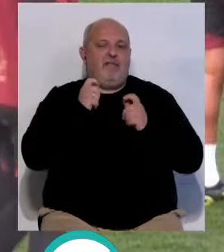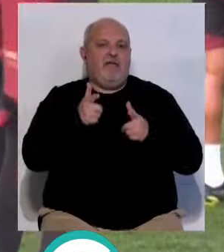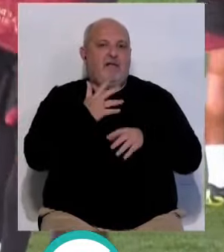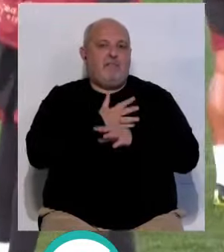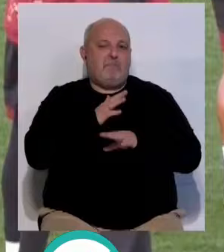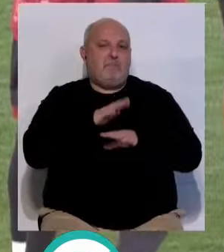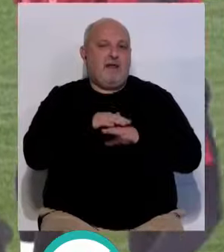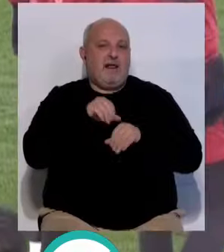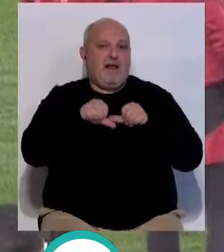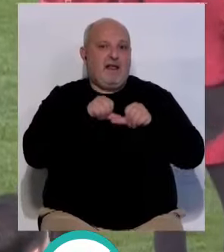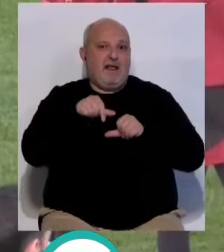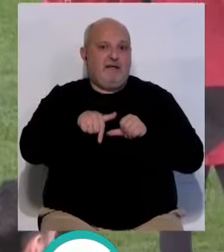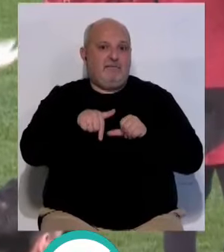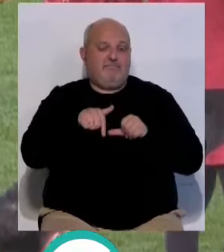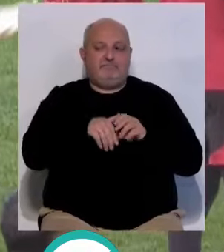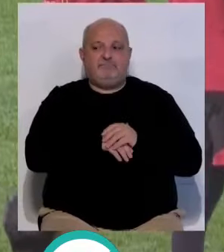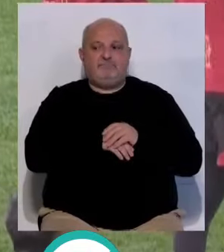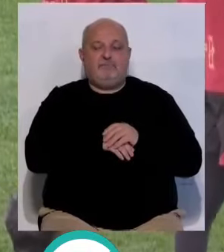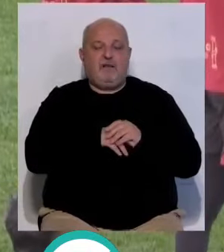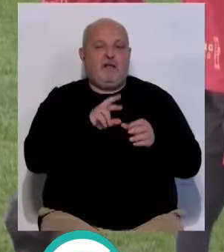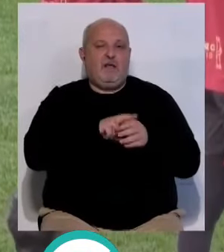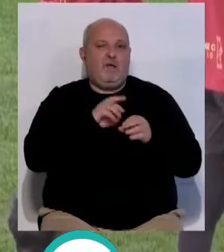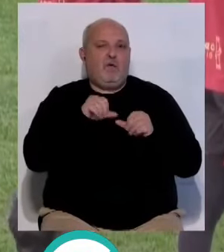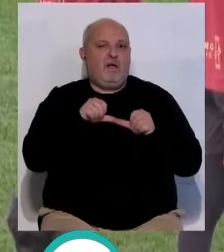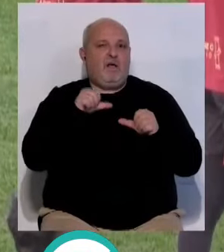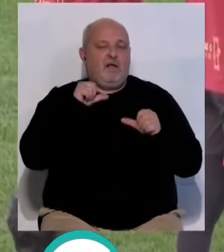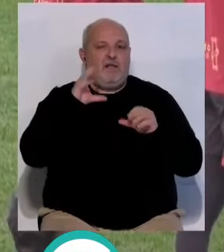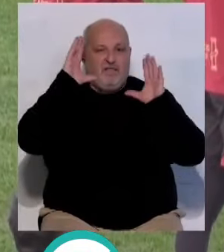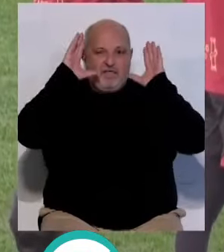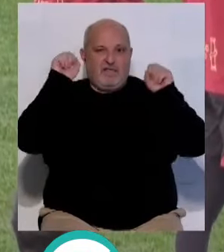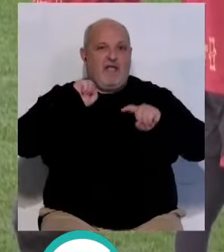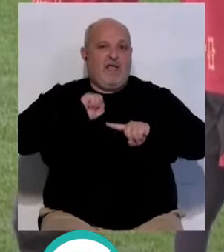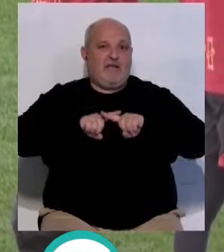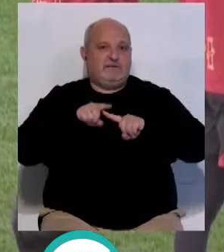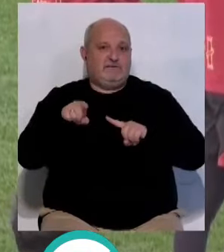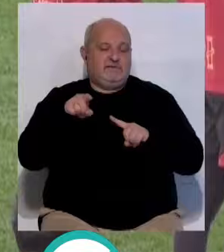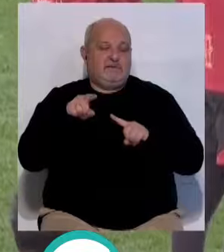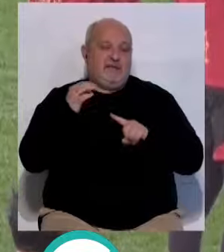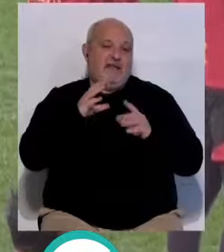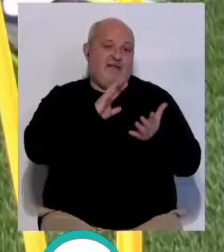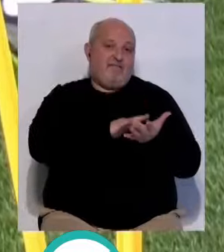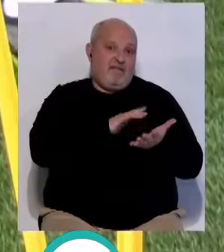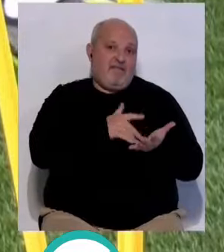para la liga española que rind al nivel que lo hizo en el Celta más que el del Valencia pero está